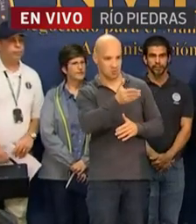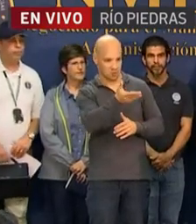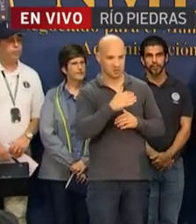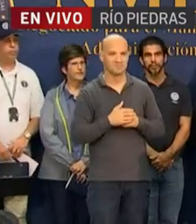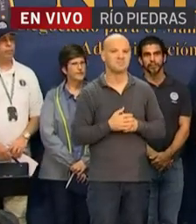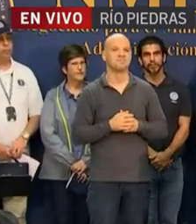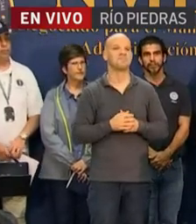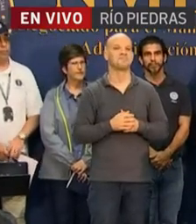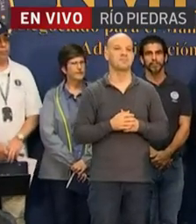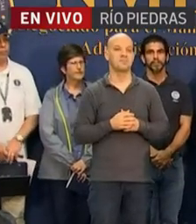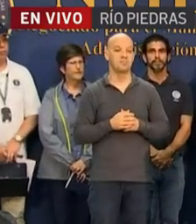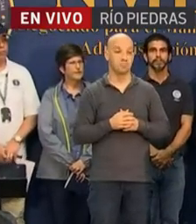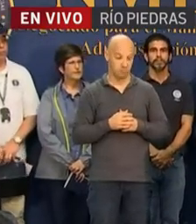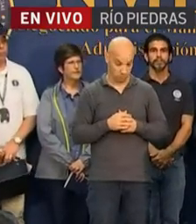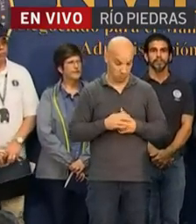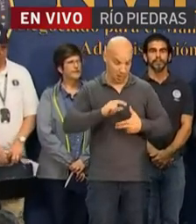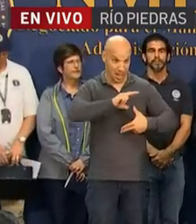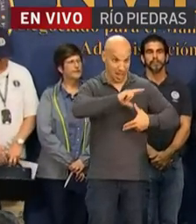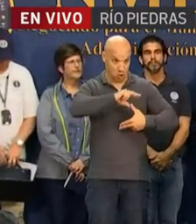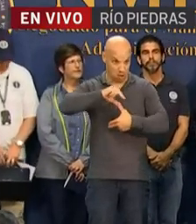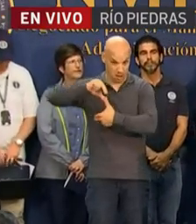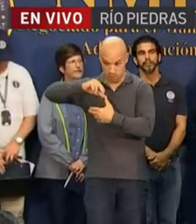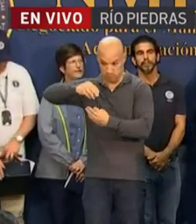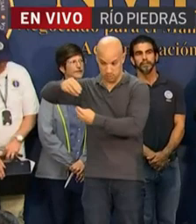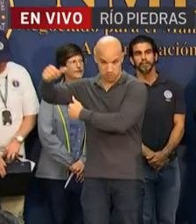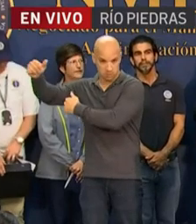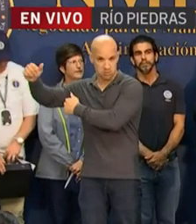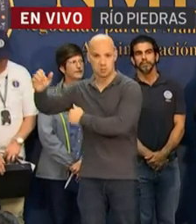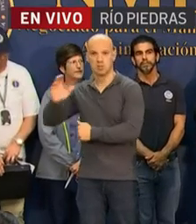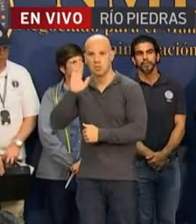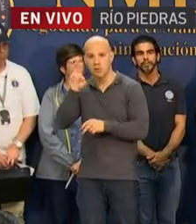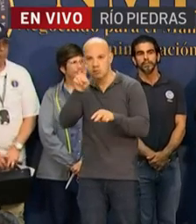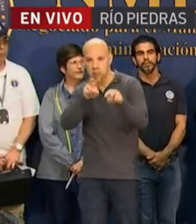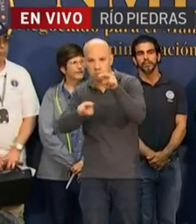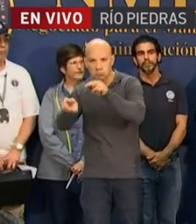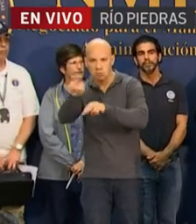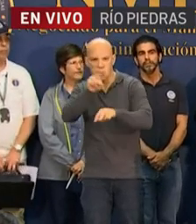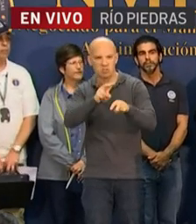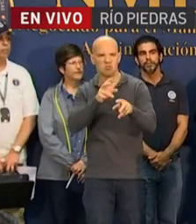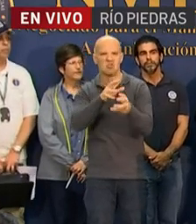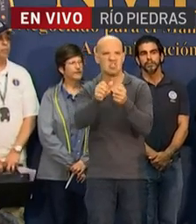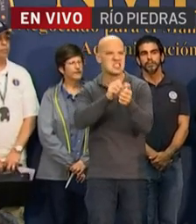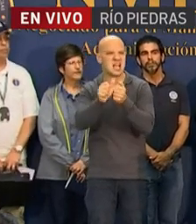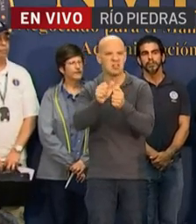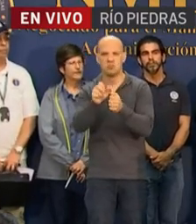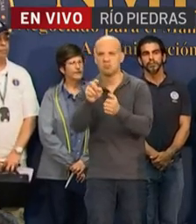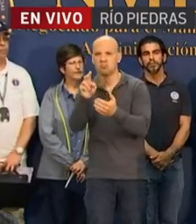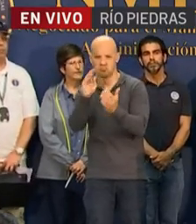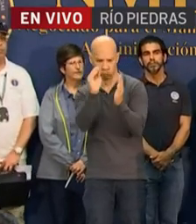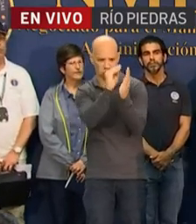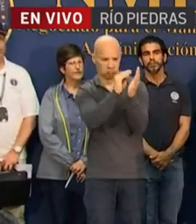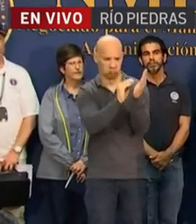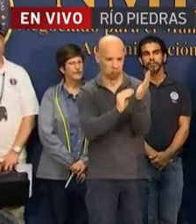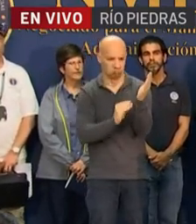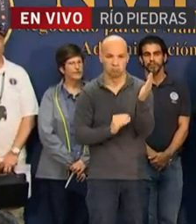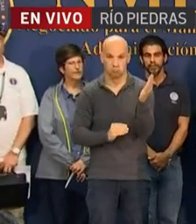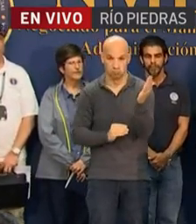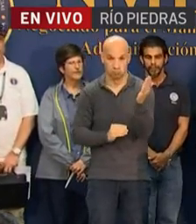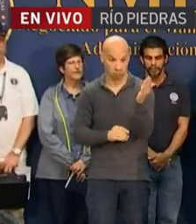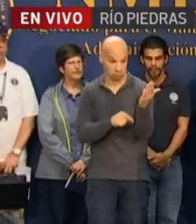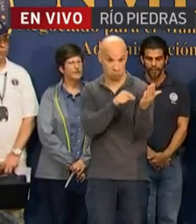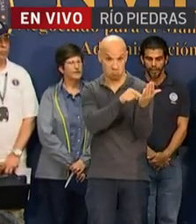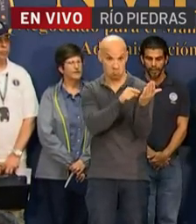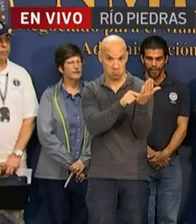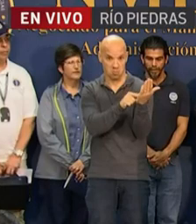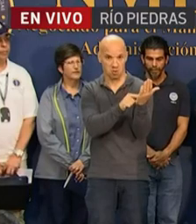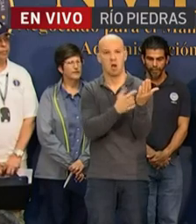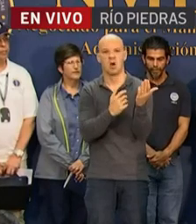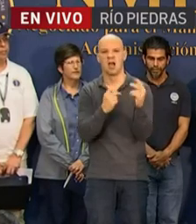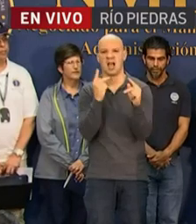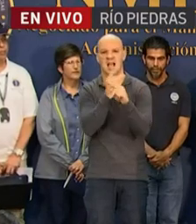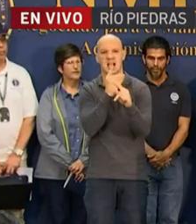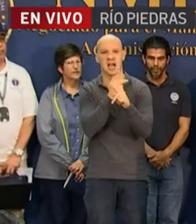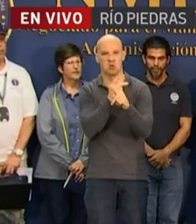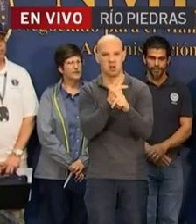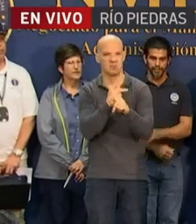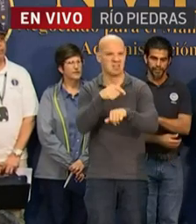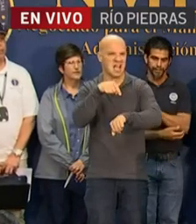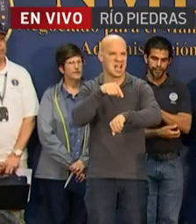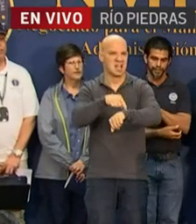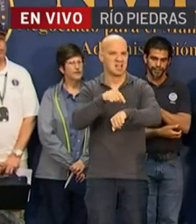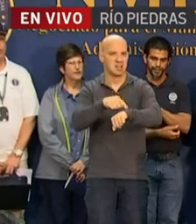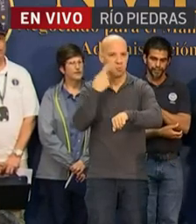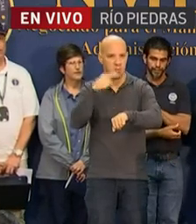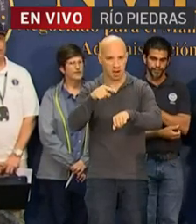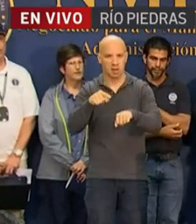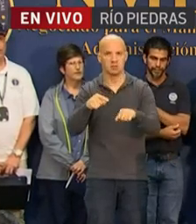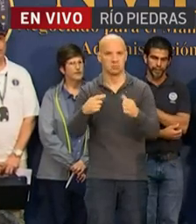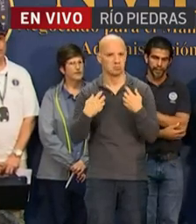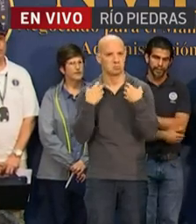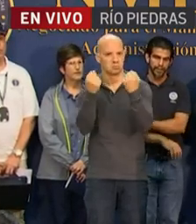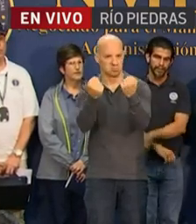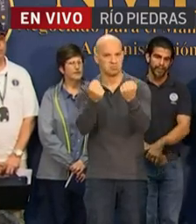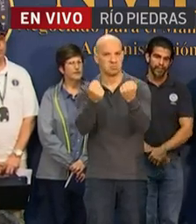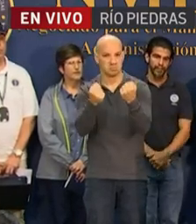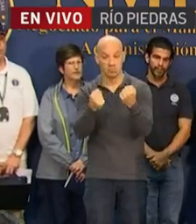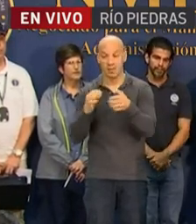SE NECESITE.